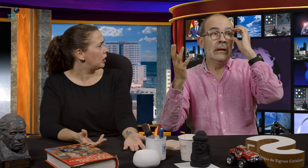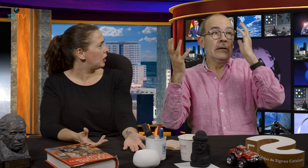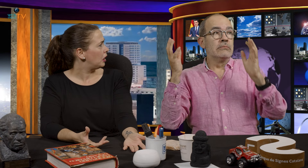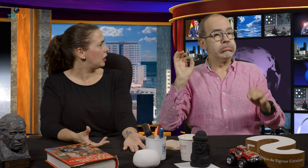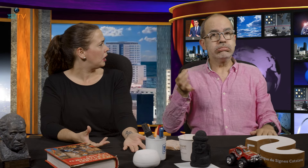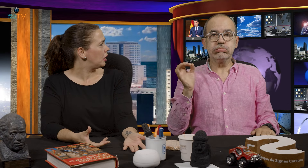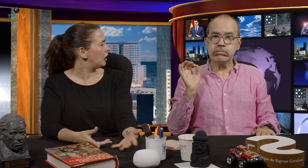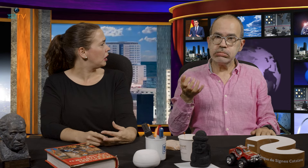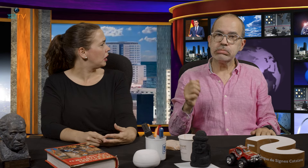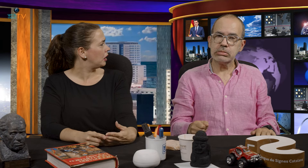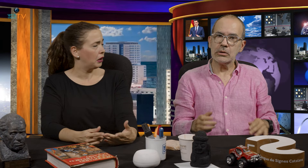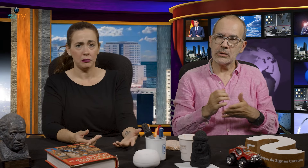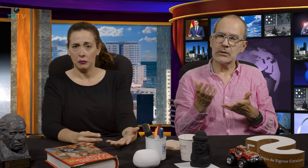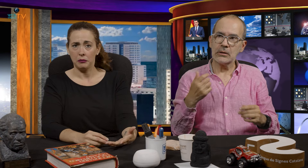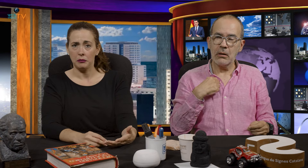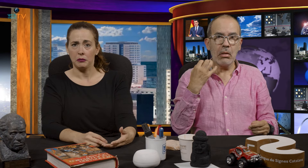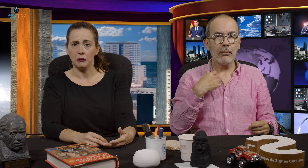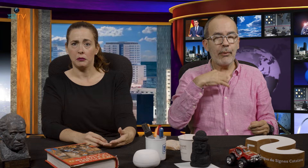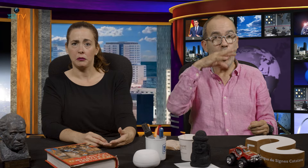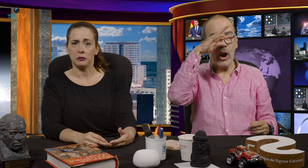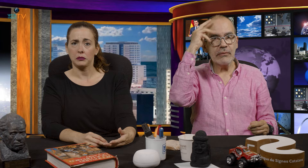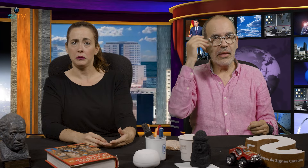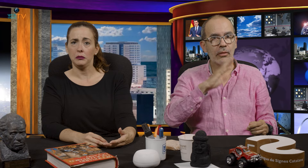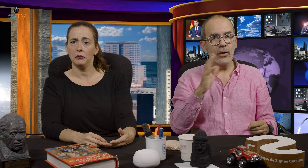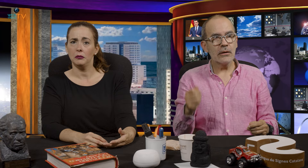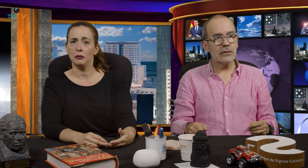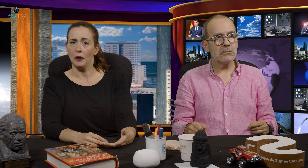Pues sí, tienes razón, me había olvidado por completo de estos.